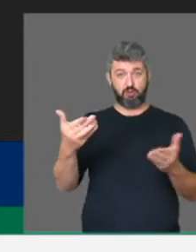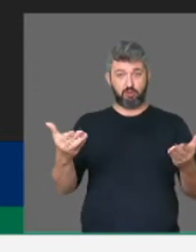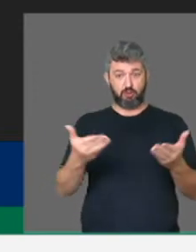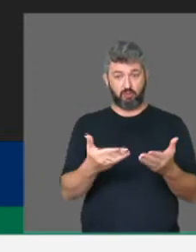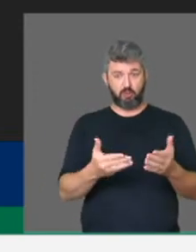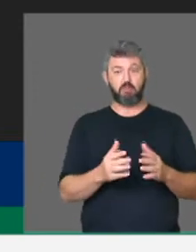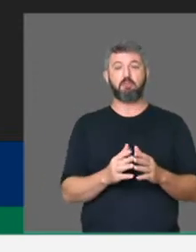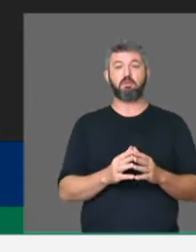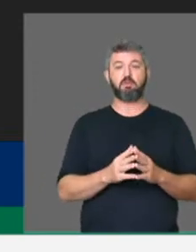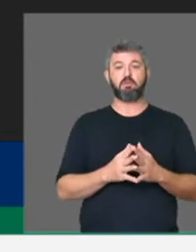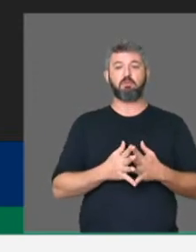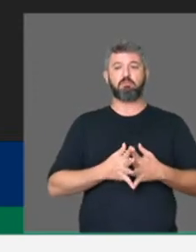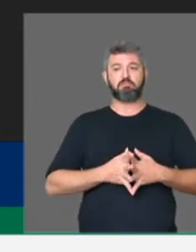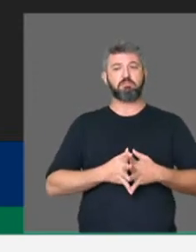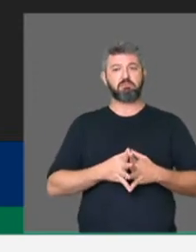TAMBÉM DO FUNDO. ENTÃO NÃO